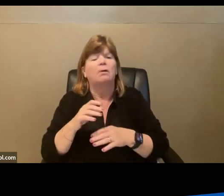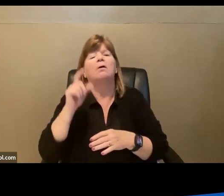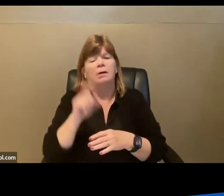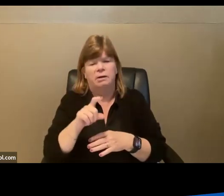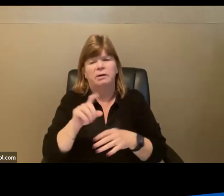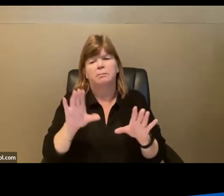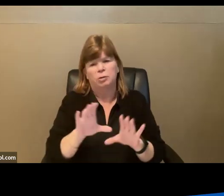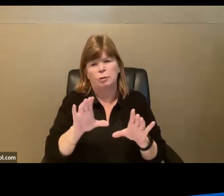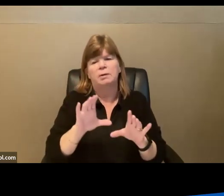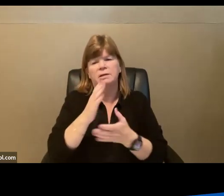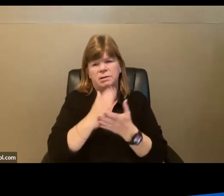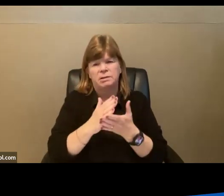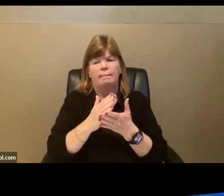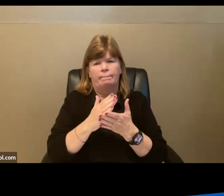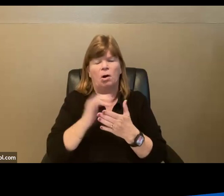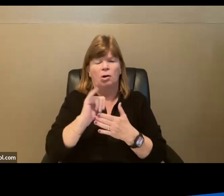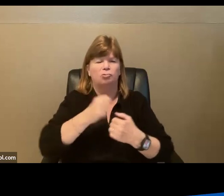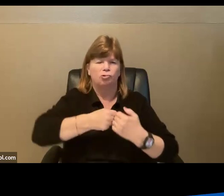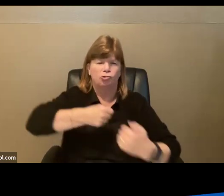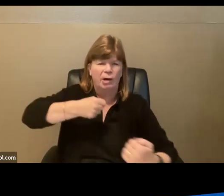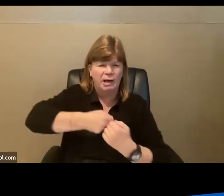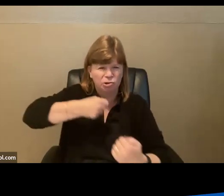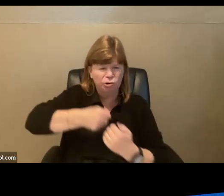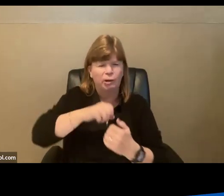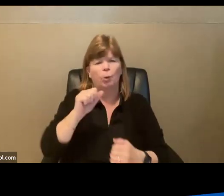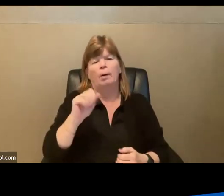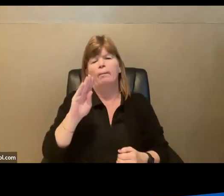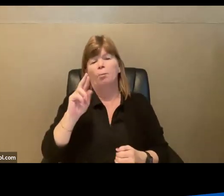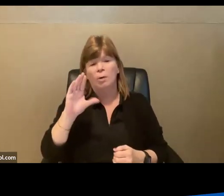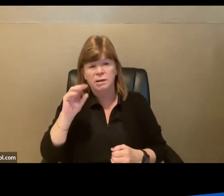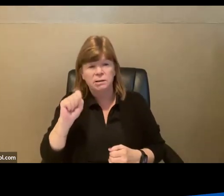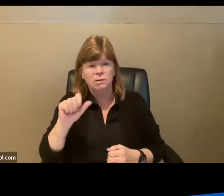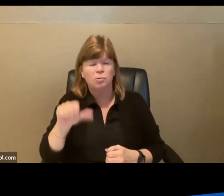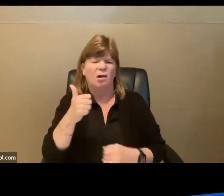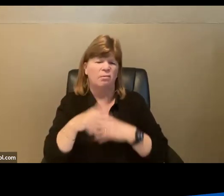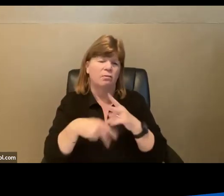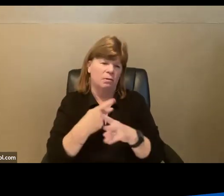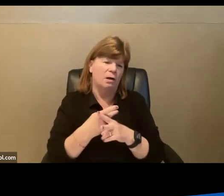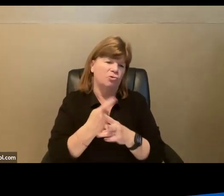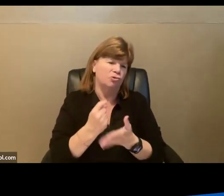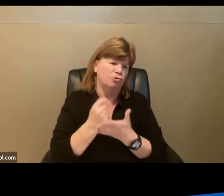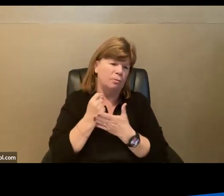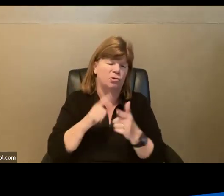un estiramiento secuencial con aparatos ortopédicos u otros tipos de tratamientos para estirar ese brazo.